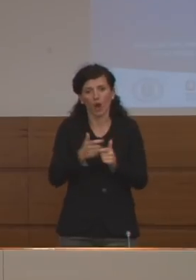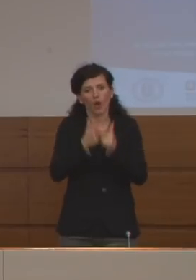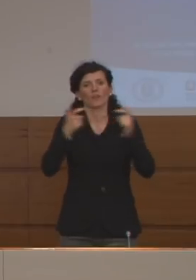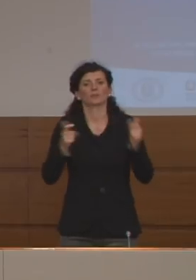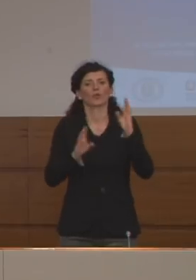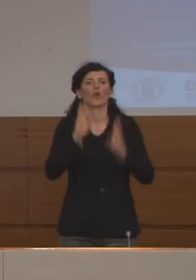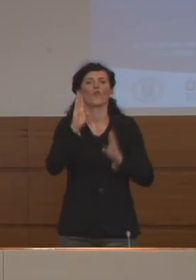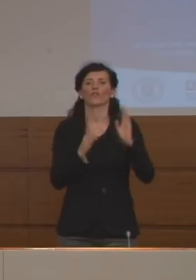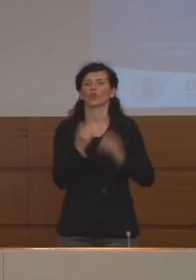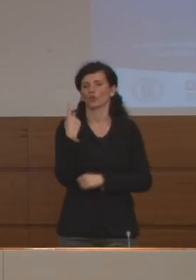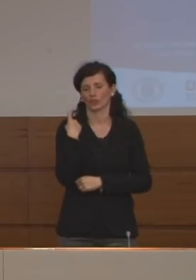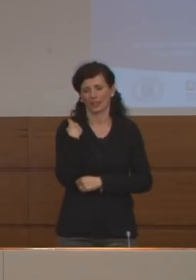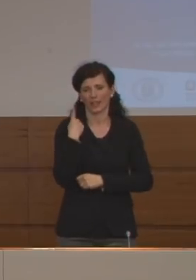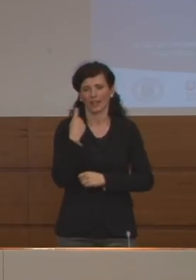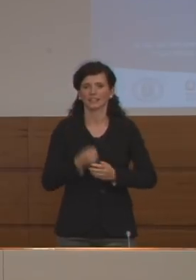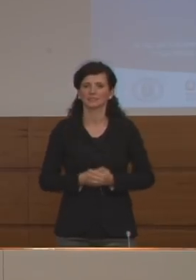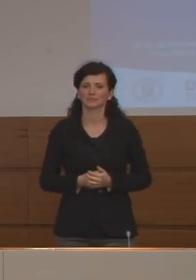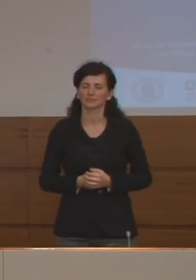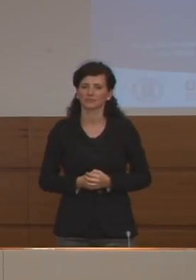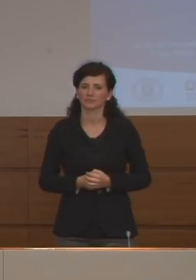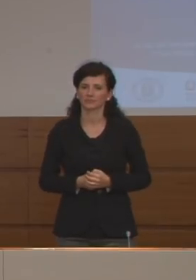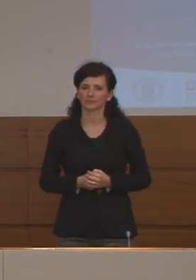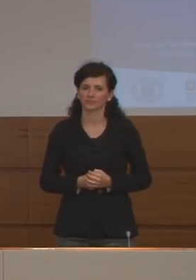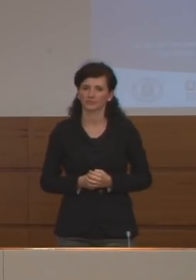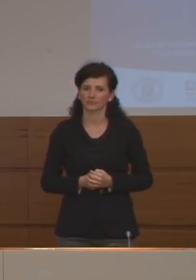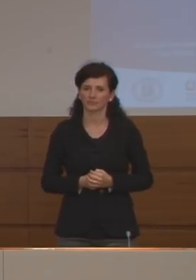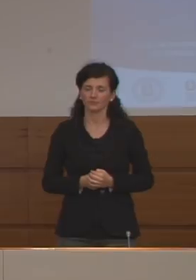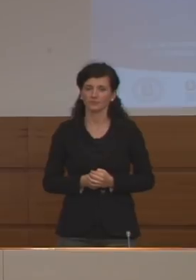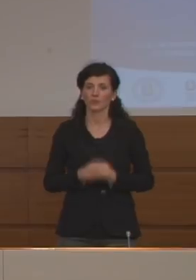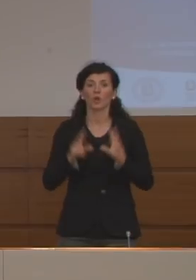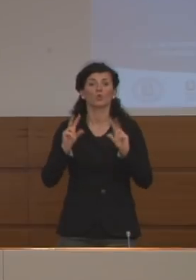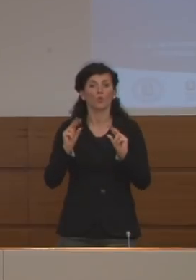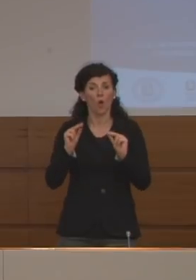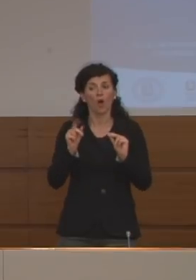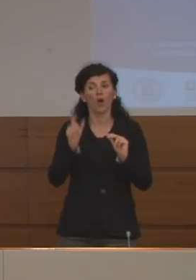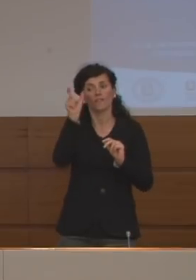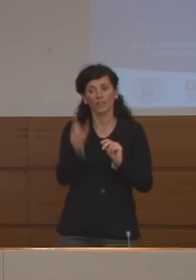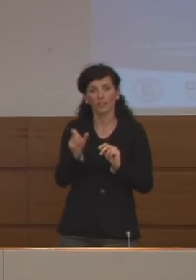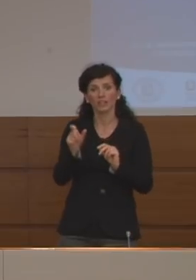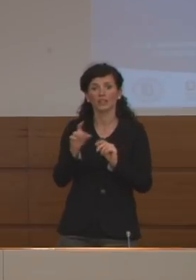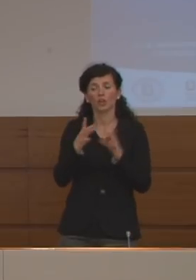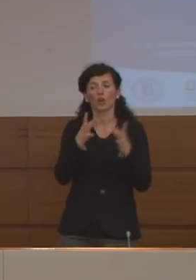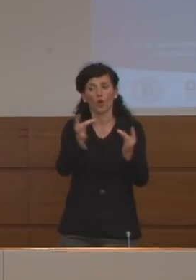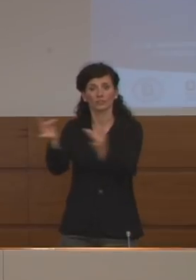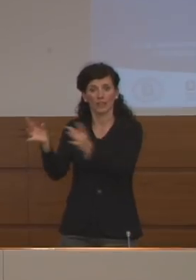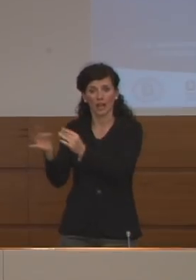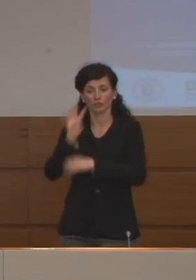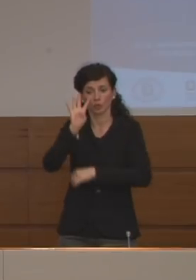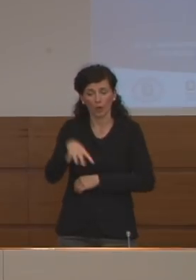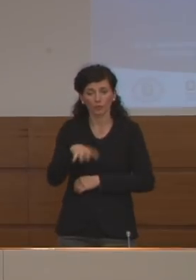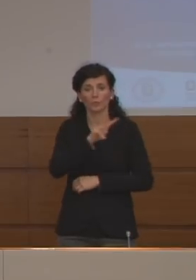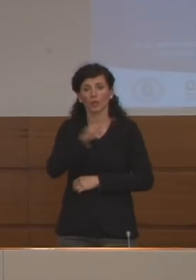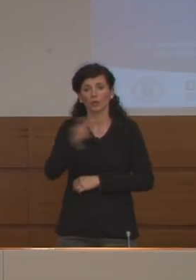Le nuove persone contagiate rispetto a ieri sono 4.204